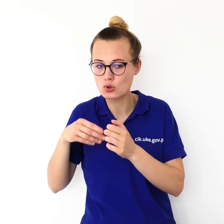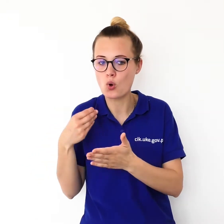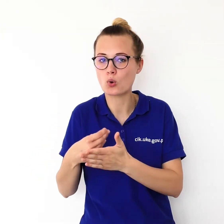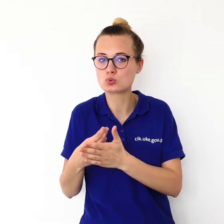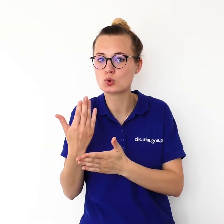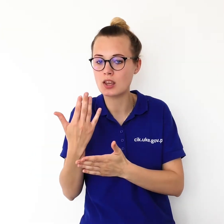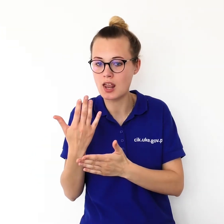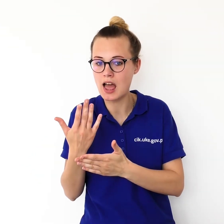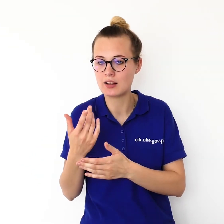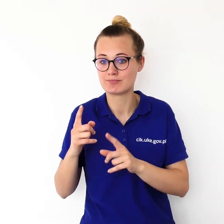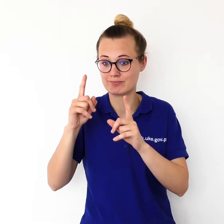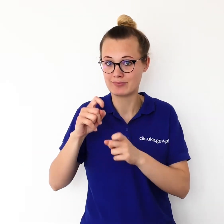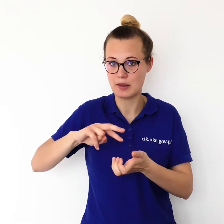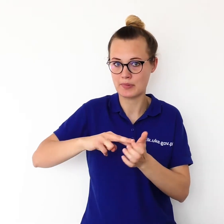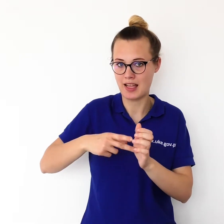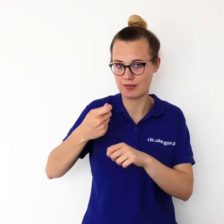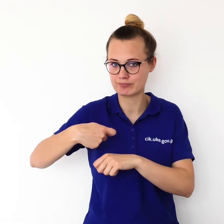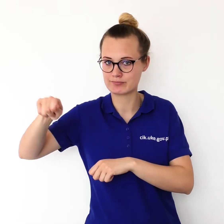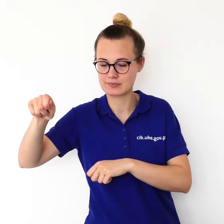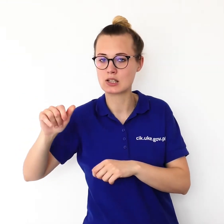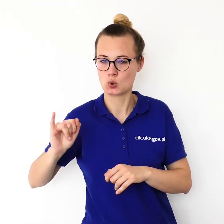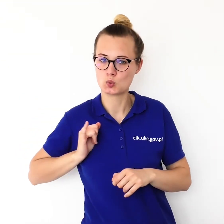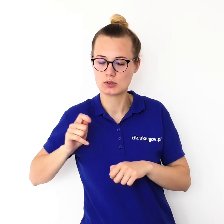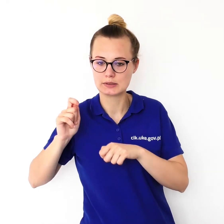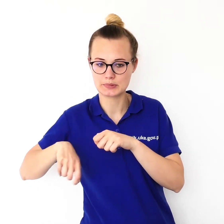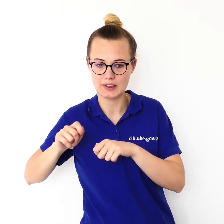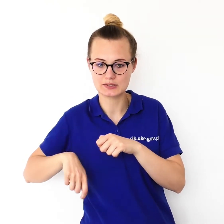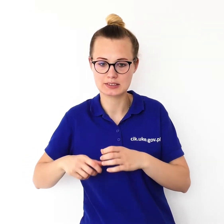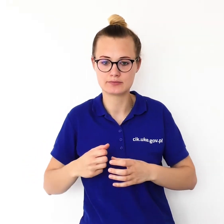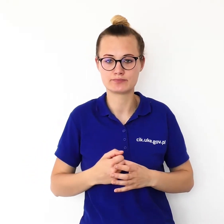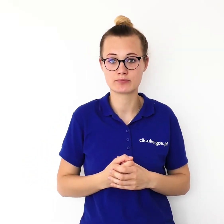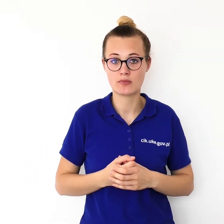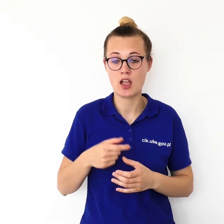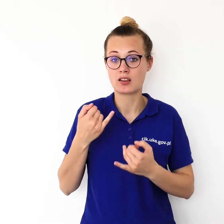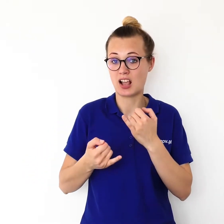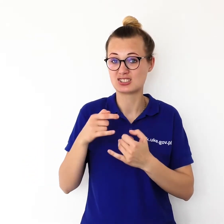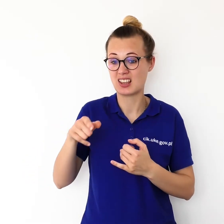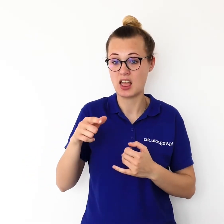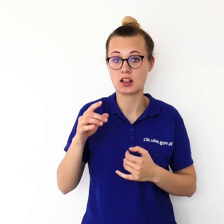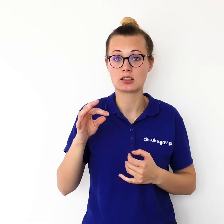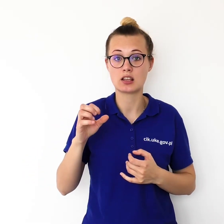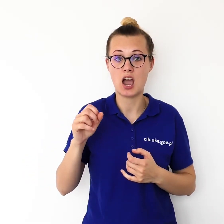Zwróć szczególną uwagę na koszty korzystania z internetu w kraju, do którego planujesz wyjazd.